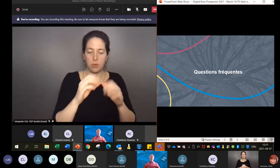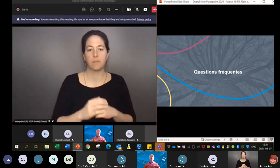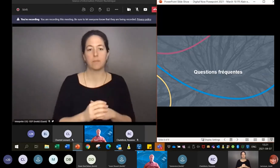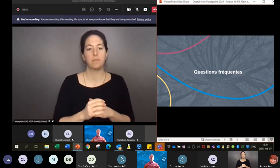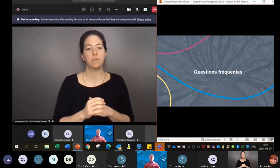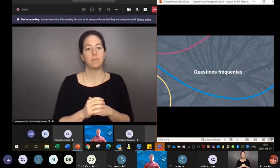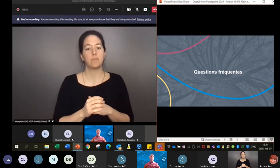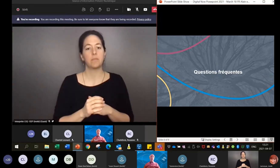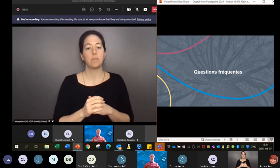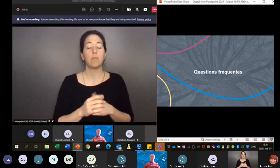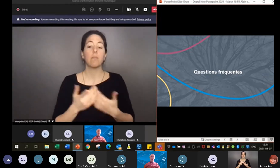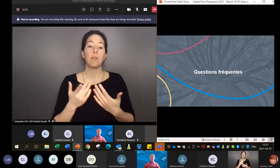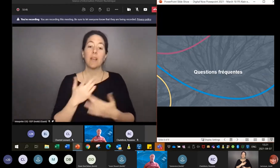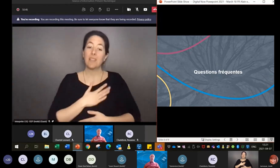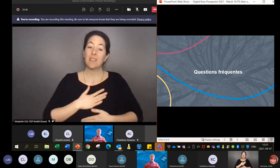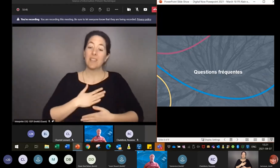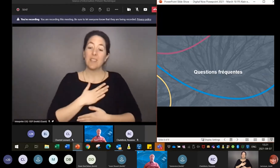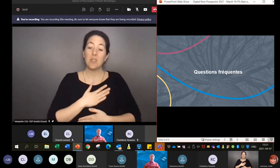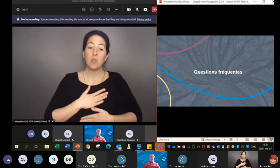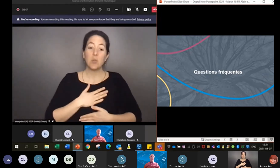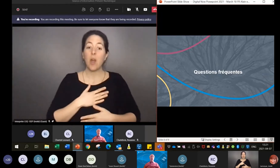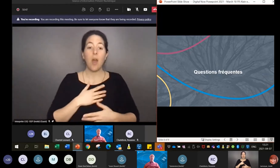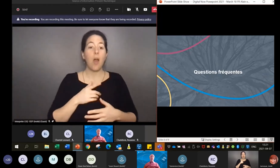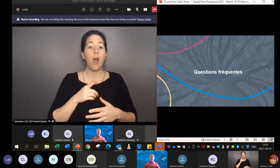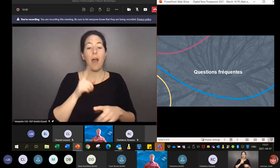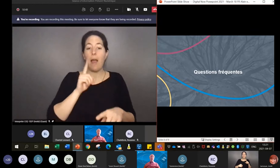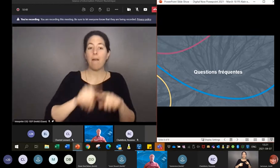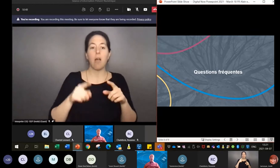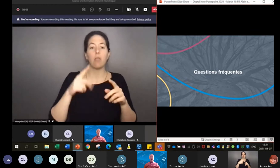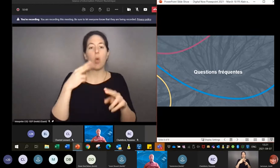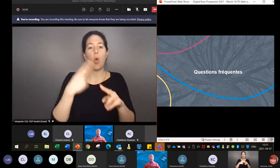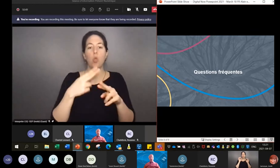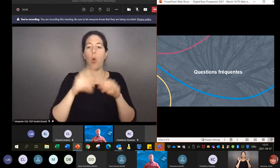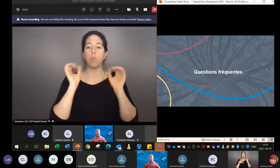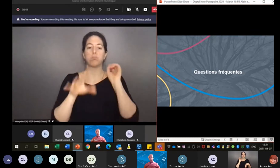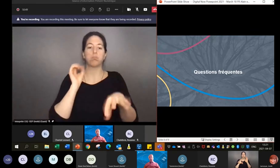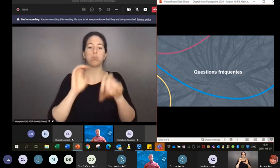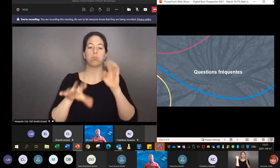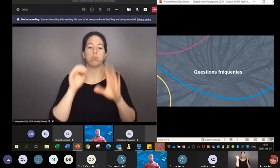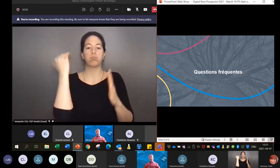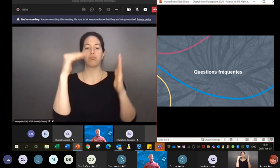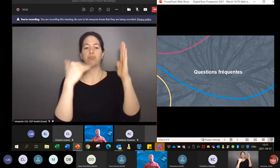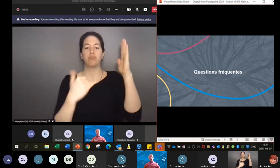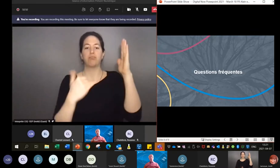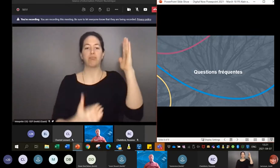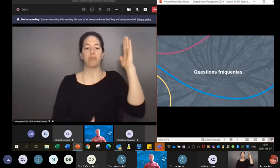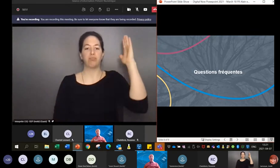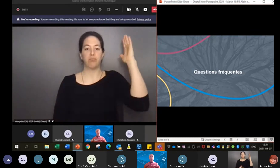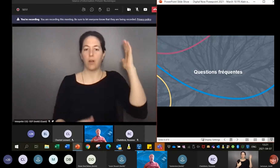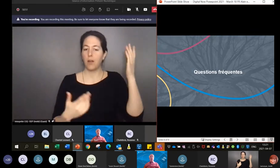le « name dropping » c’est-à-dire le fait de